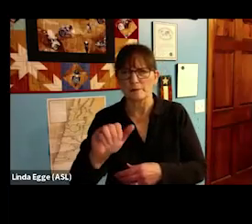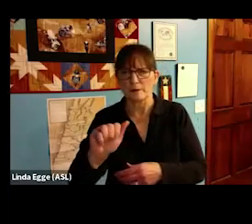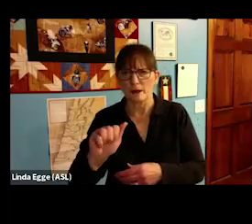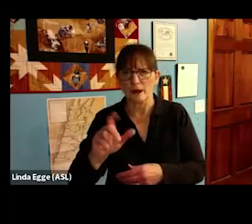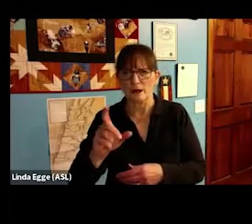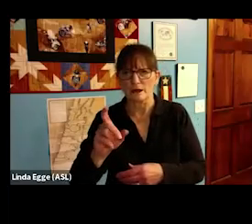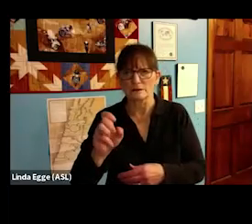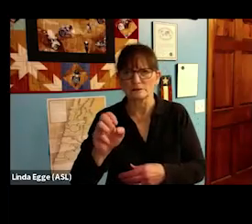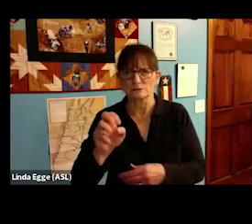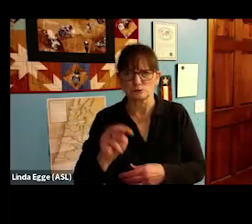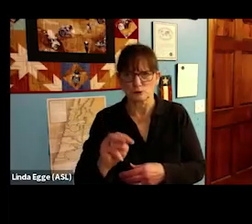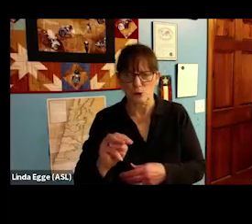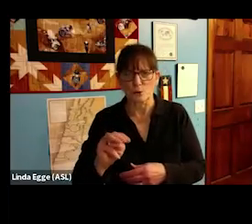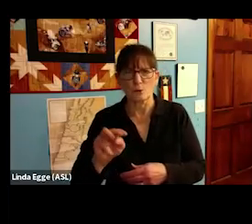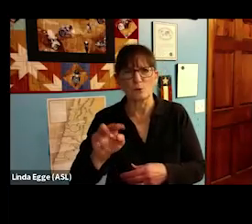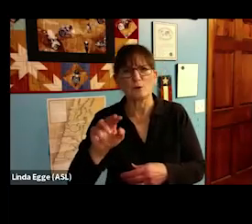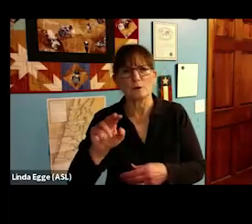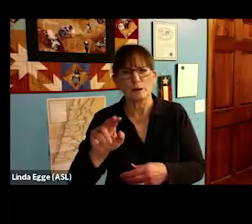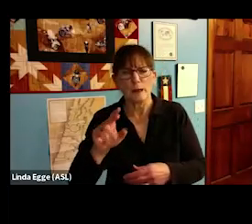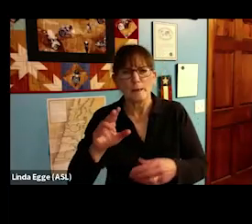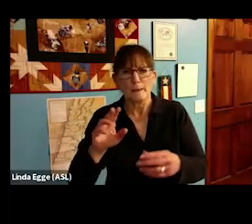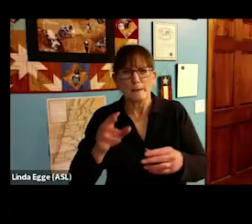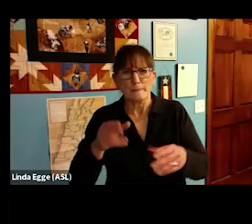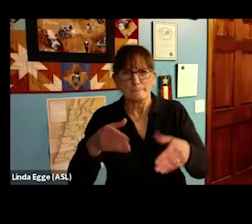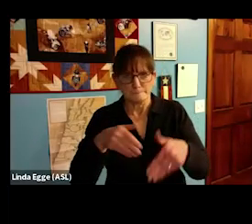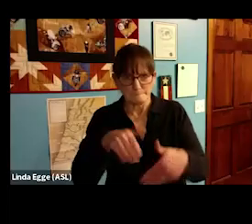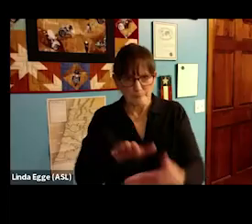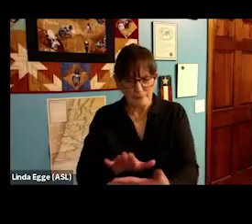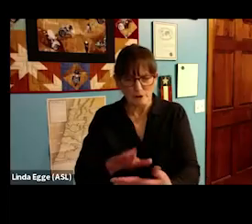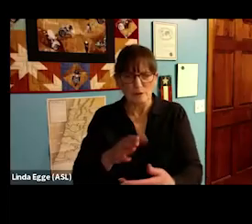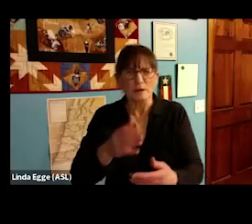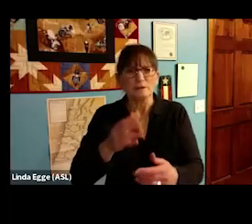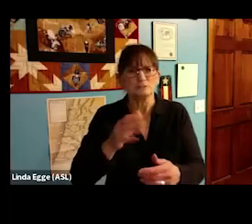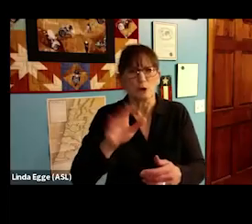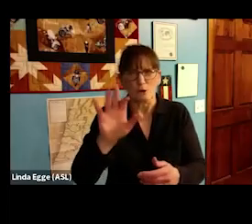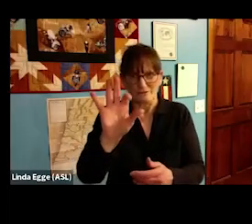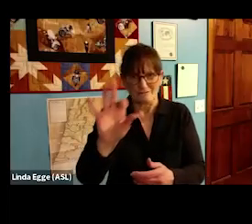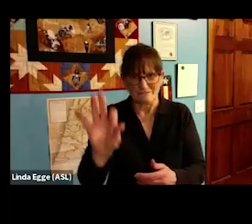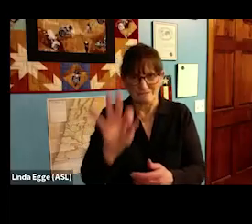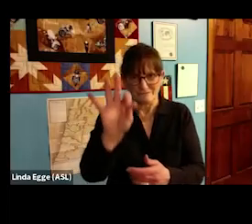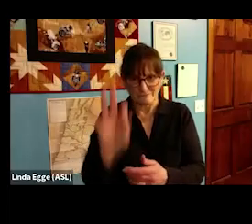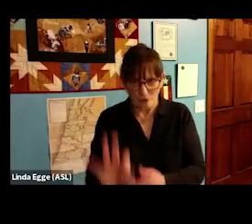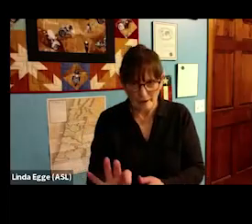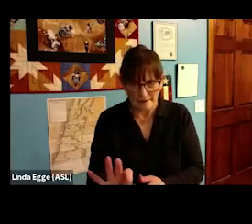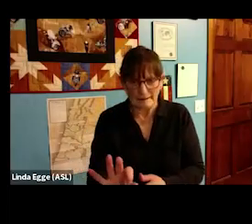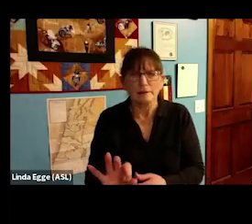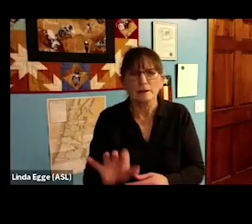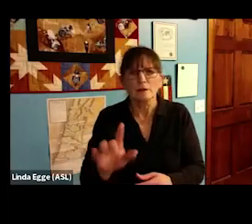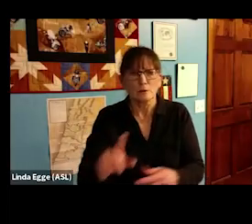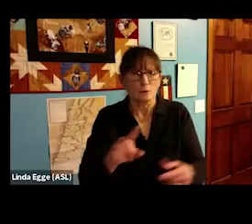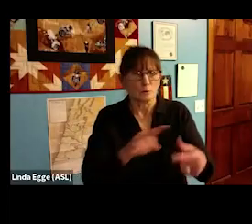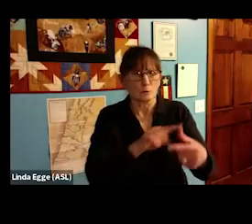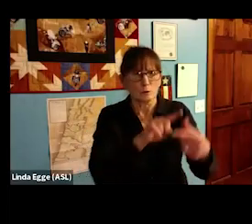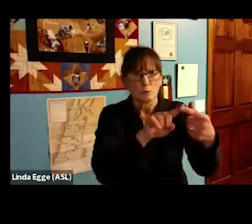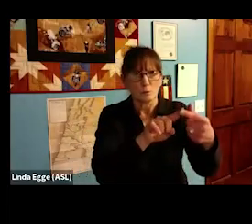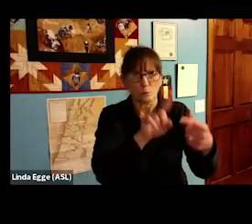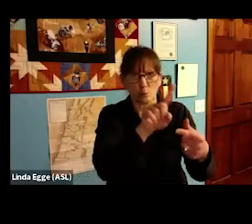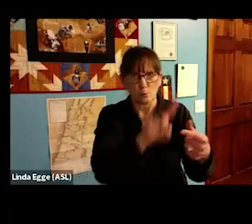Asegúrense de que esté impreso, firmado y enviado por fax el formulario. Y luego, como dijo Kristin, recibirán un aviso con su registro cuando esté completo.